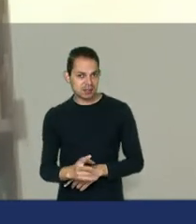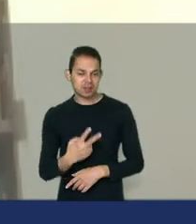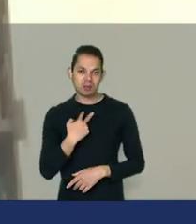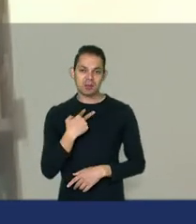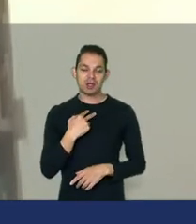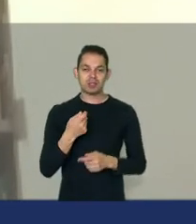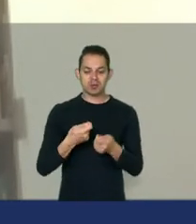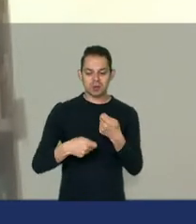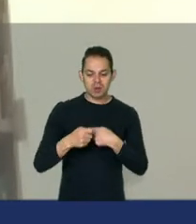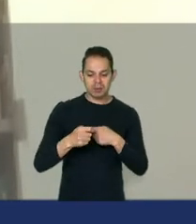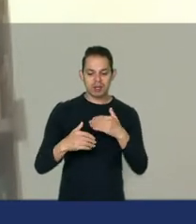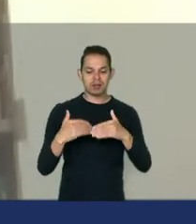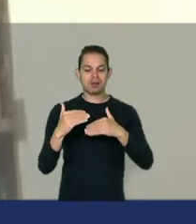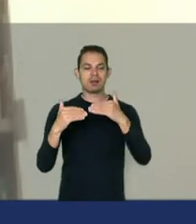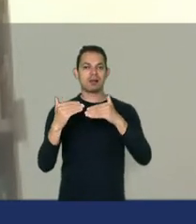O DESENVOLVIMENTO DESSE PAÍS, A RETOMADA DO EMPREGO E NÃO